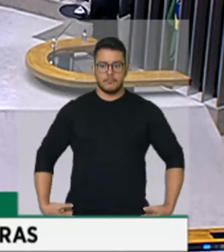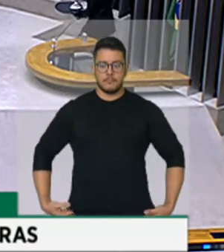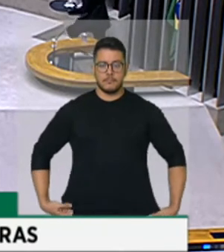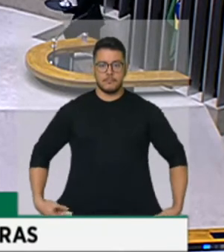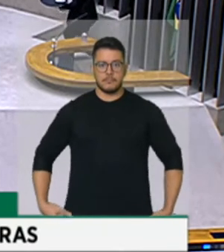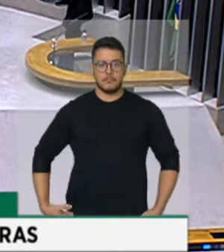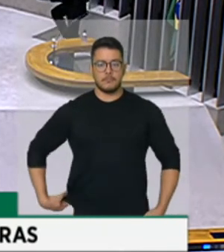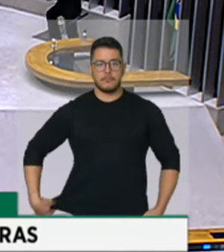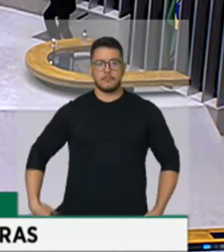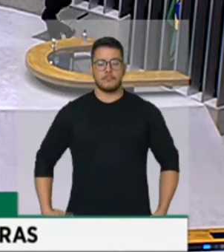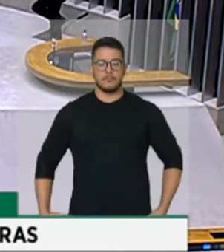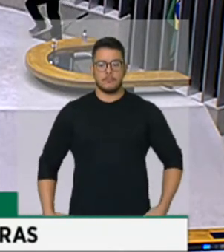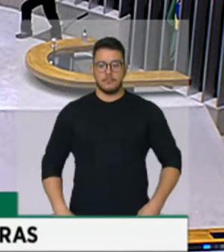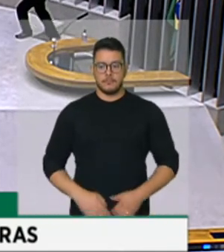SENHOR ESTÁ INSCRITO PARA DISCUTIR... A FAVOR DA MATÉ